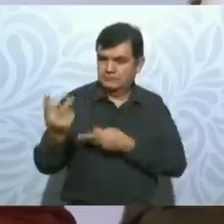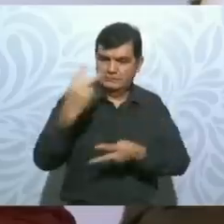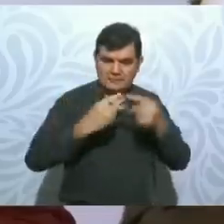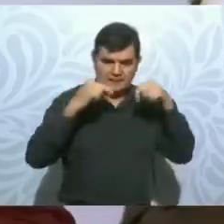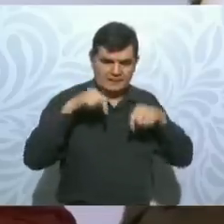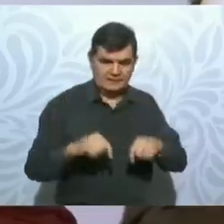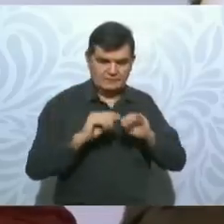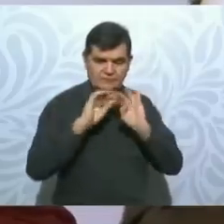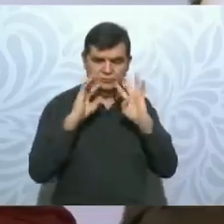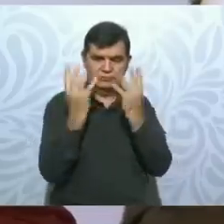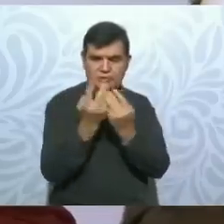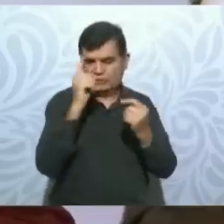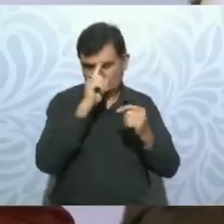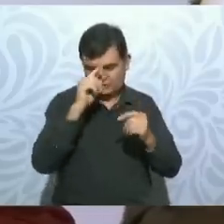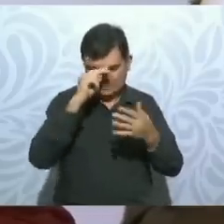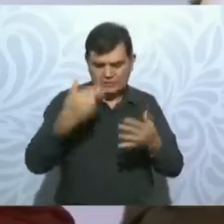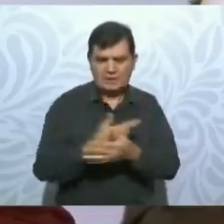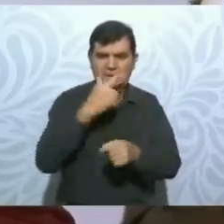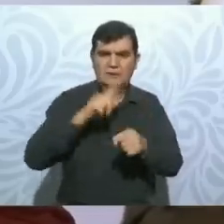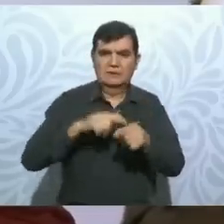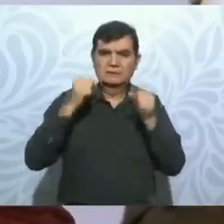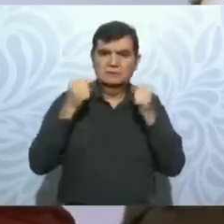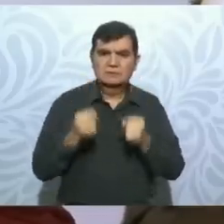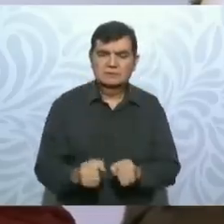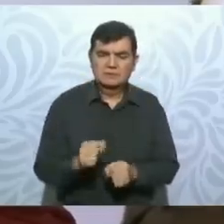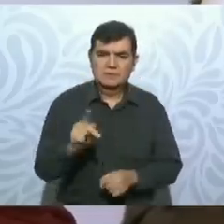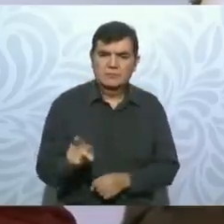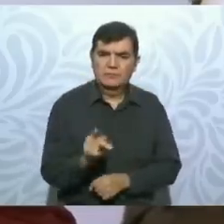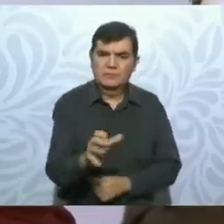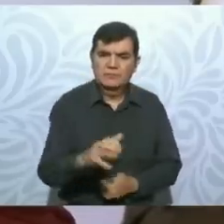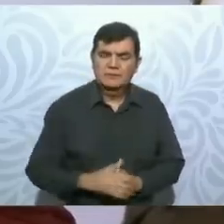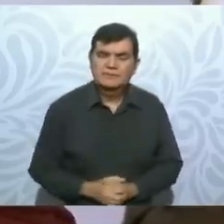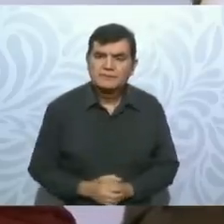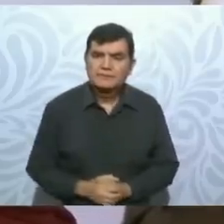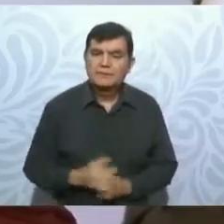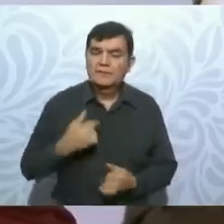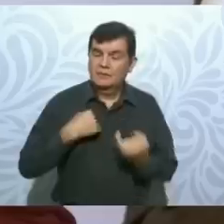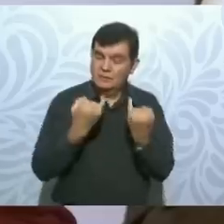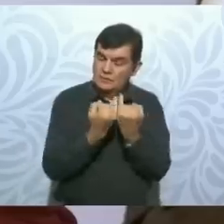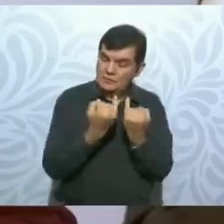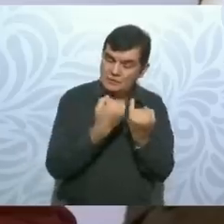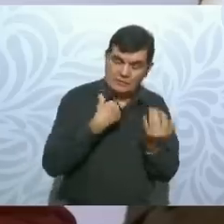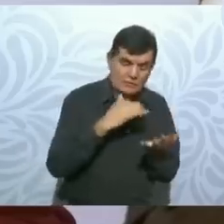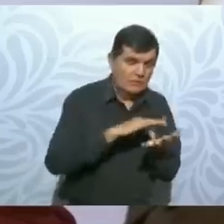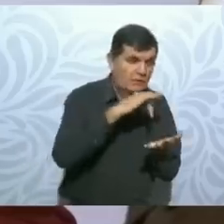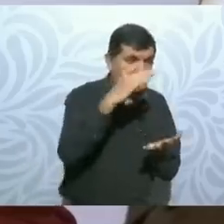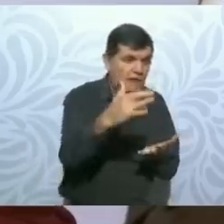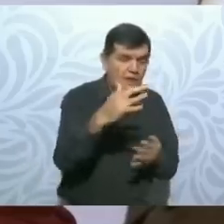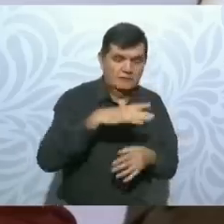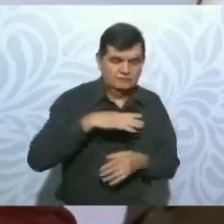del Consejo Nacional de seguridad pública agradezco la magnífica anfitriona de la